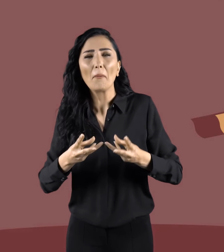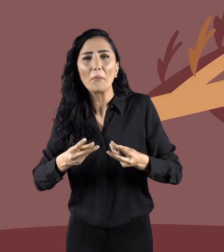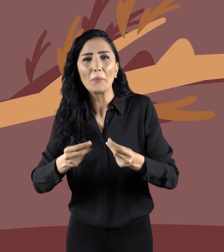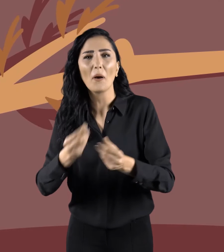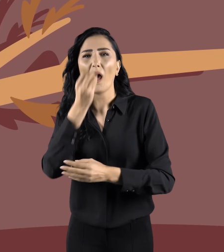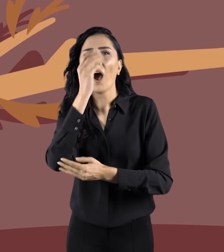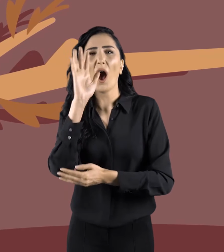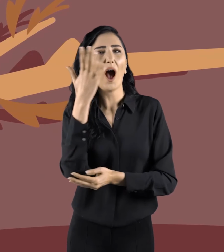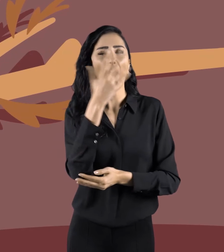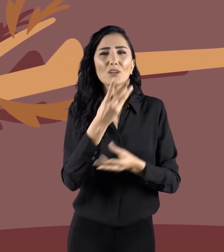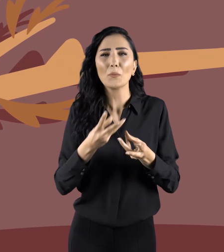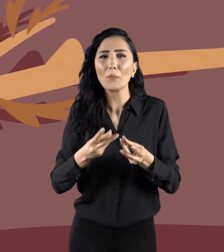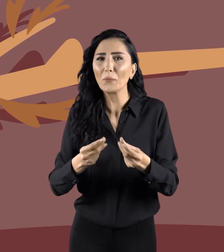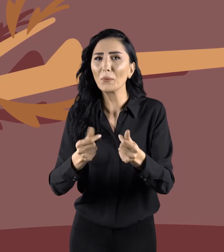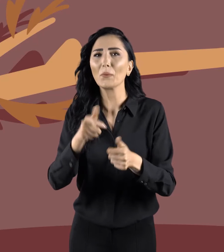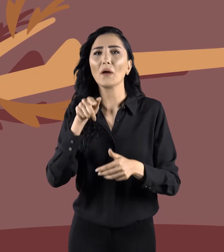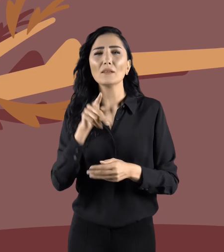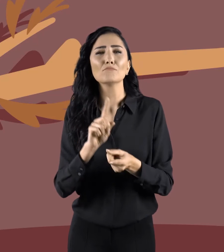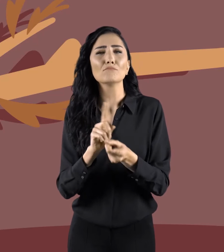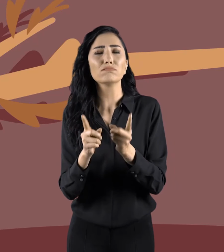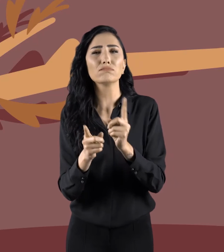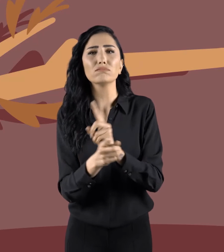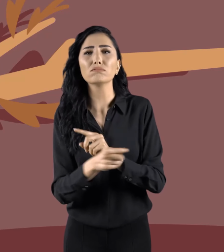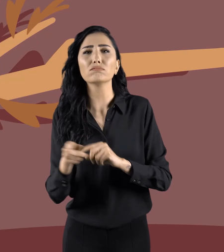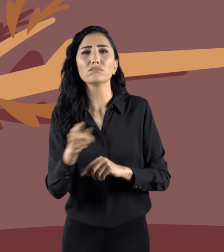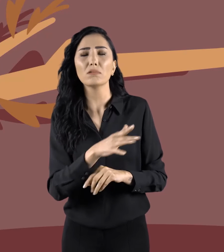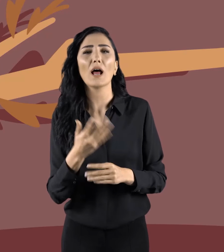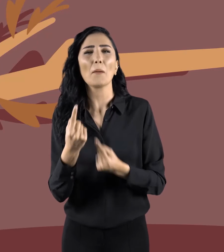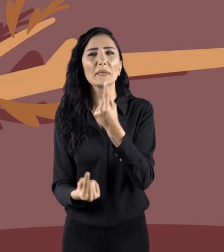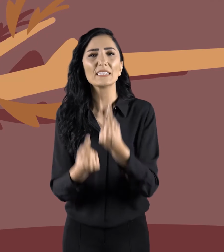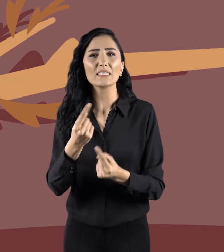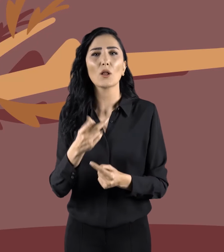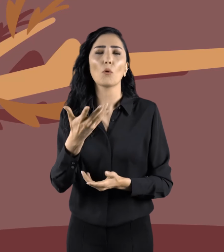enkaz, kesim artıkları, ağaç, ağaççık vb. bitkisel kaynaklı